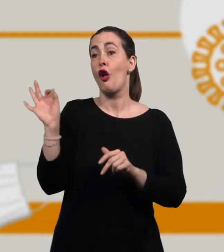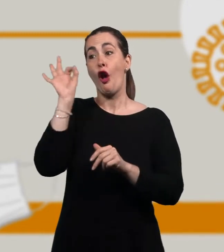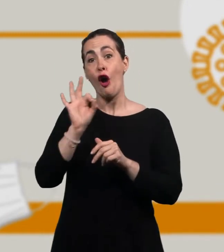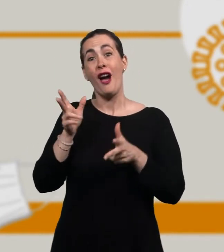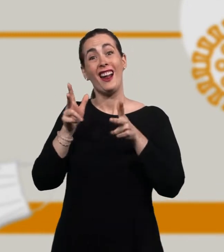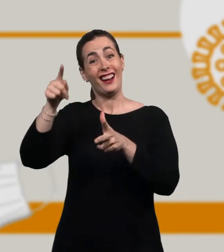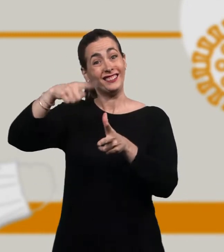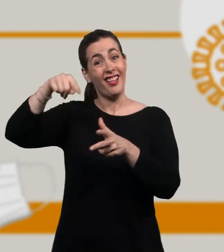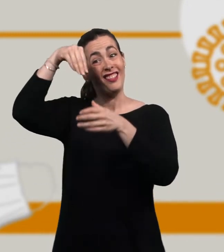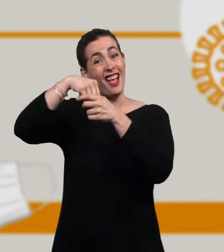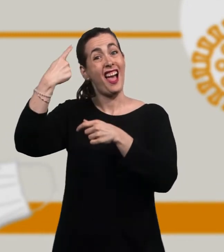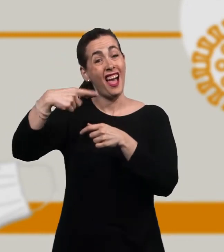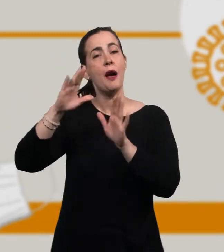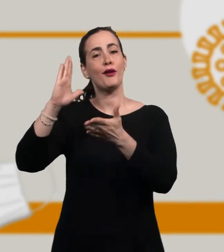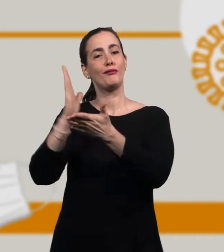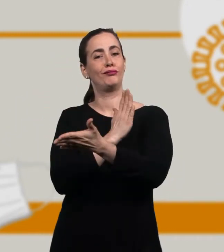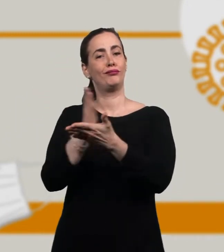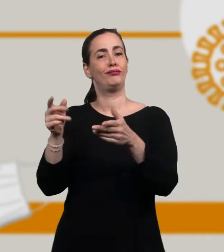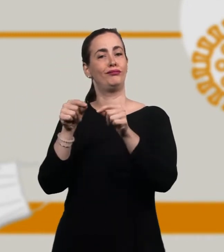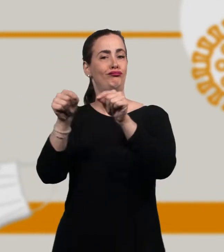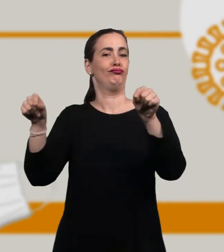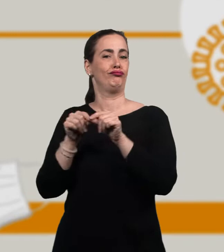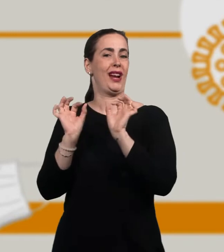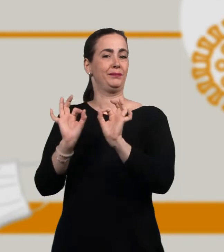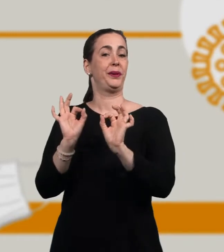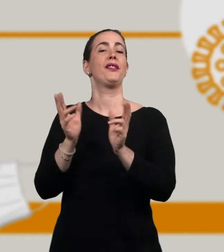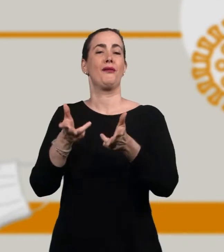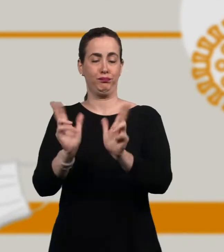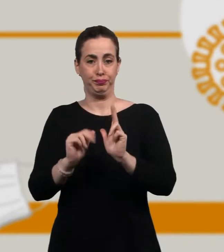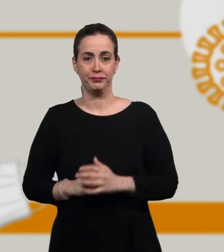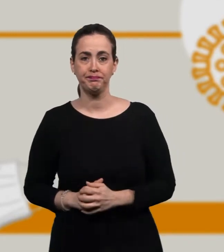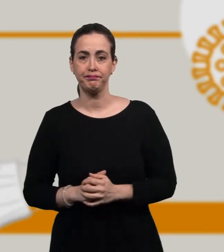o als centres que tinguin ben delimitats els casos positius en zones separades.